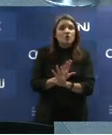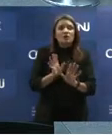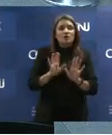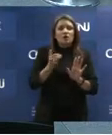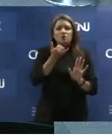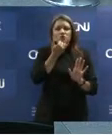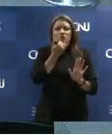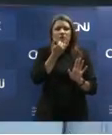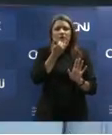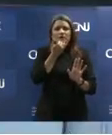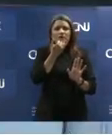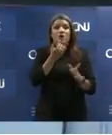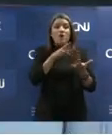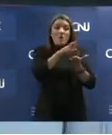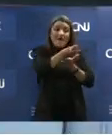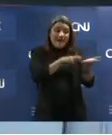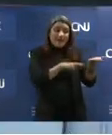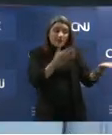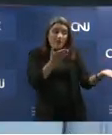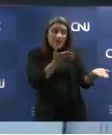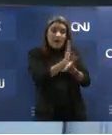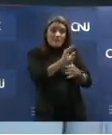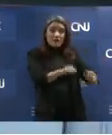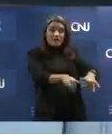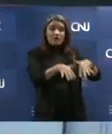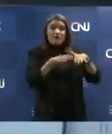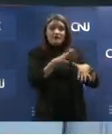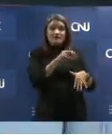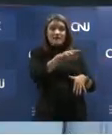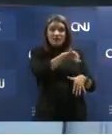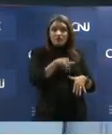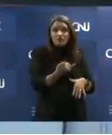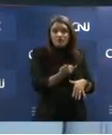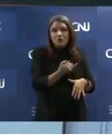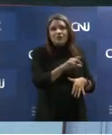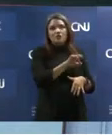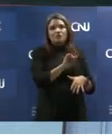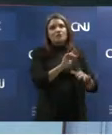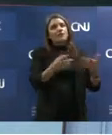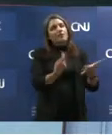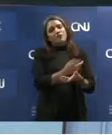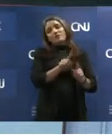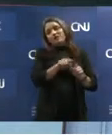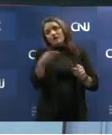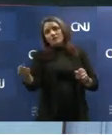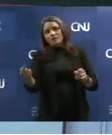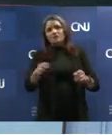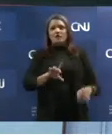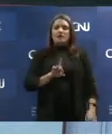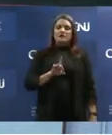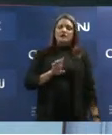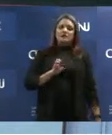que foi aprovado pelo plenário do CNJ, que foi obviamente posterior a isso. A decadência, sim. No dia 8.